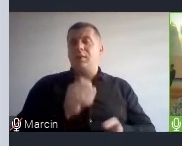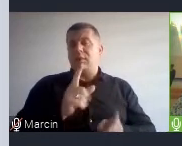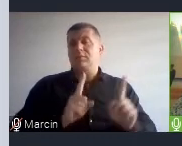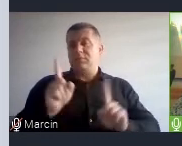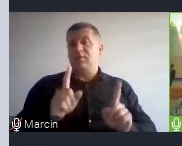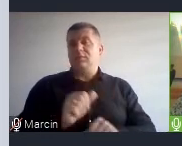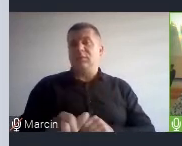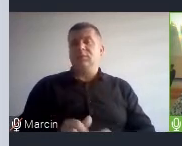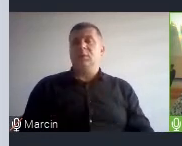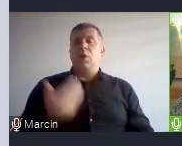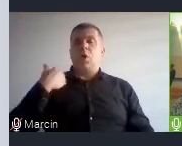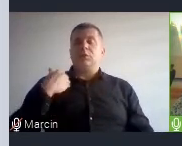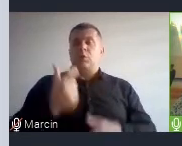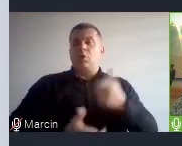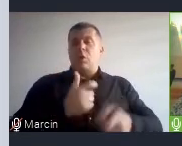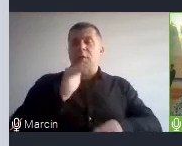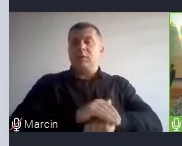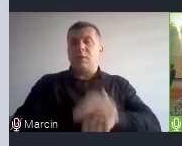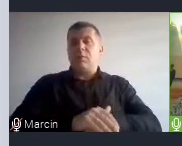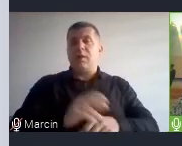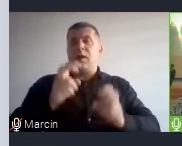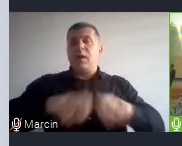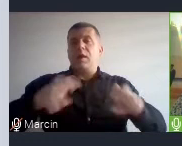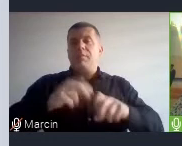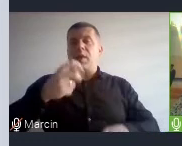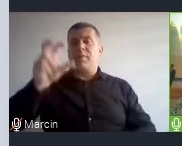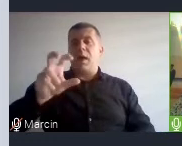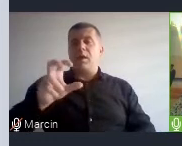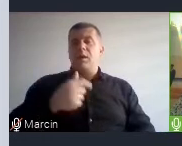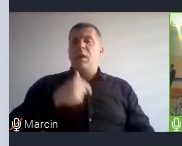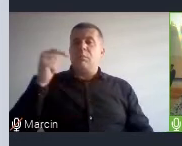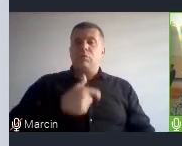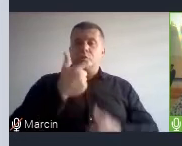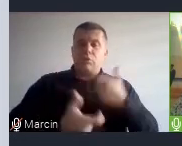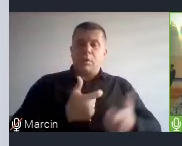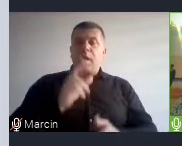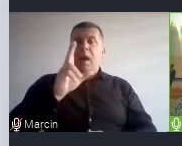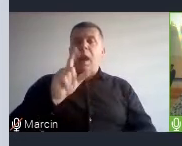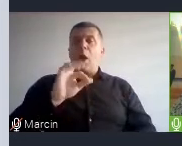Ostatnio robiłem zamówienie na remont dachu, gdzie musiałem uwzględnić klauzulę społeczną